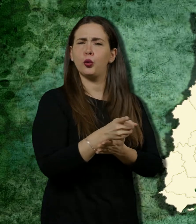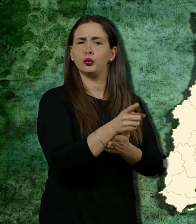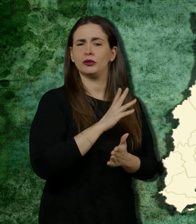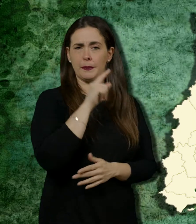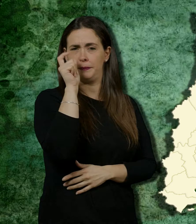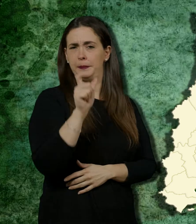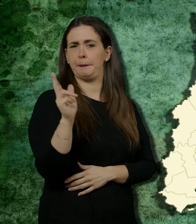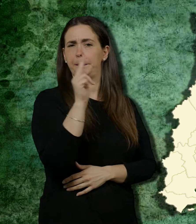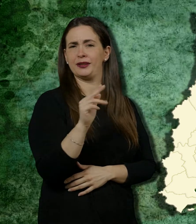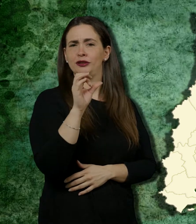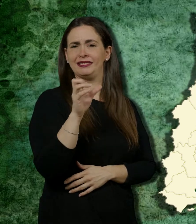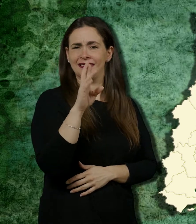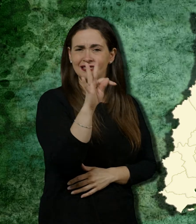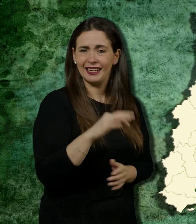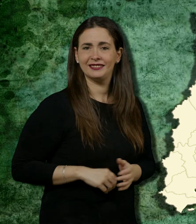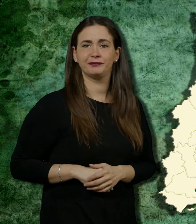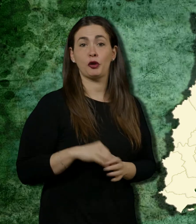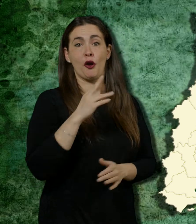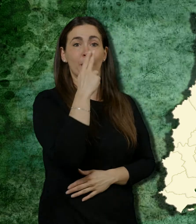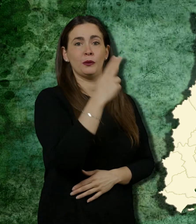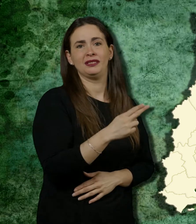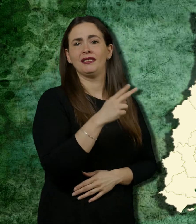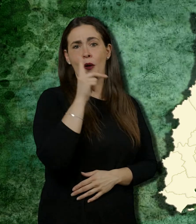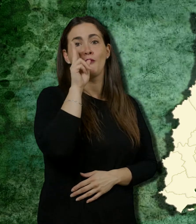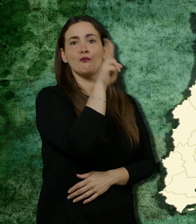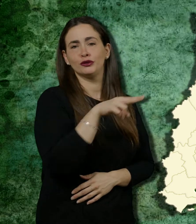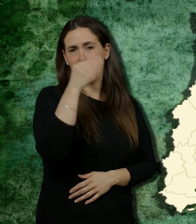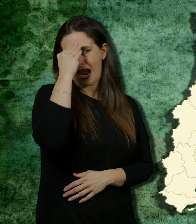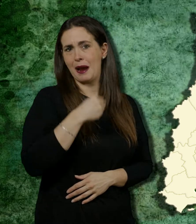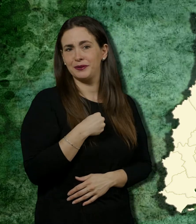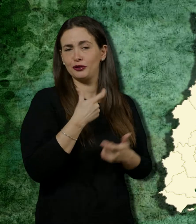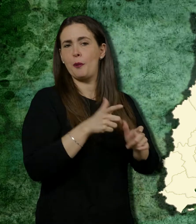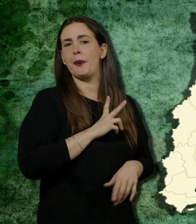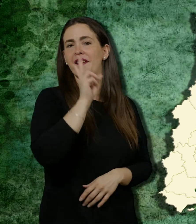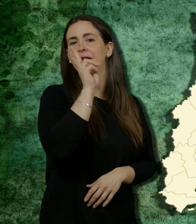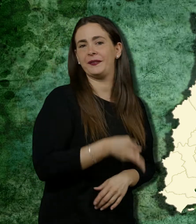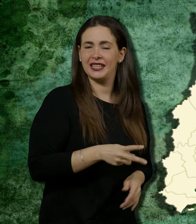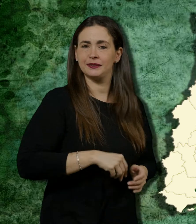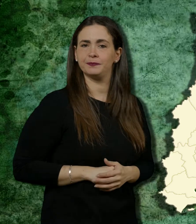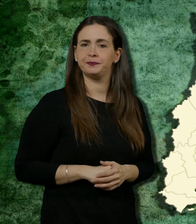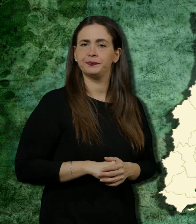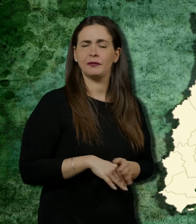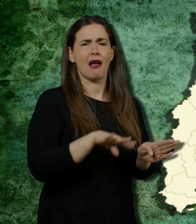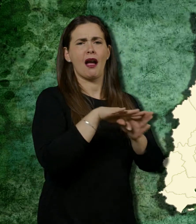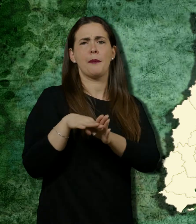Fer la ruta del pintor Sert. Visitar el Museu Episcopal de Vic.